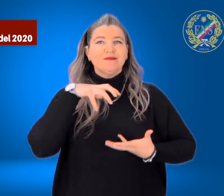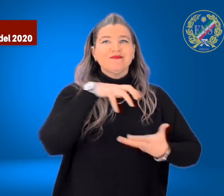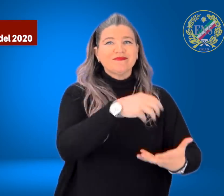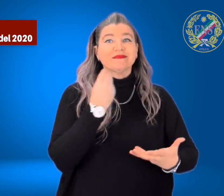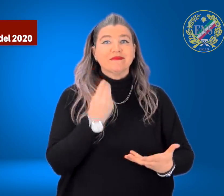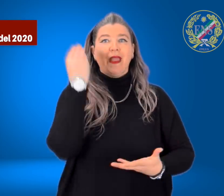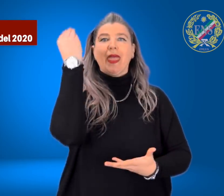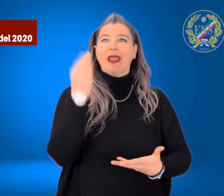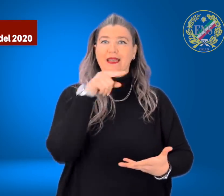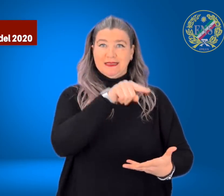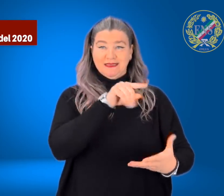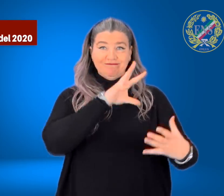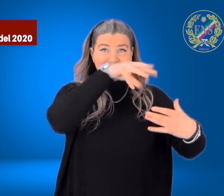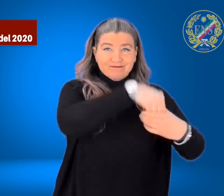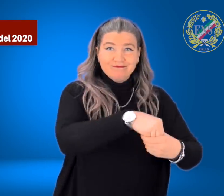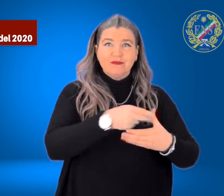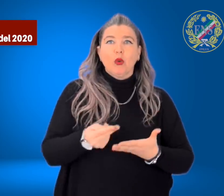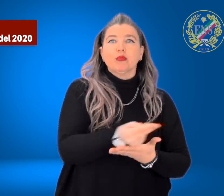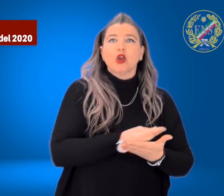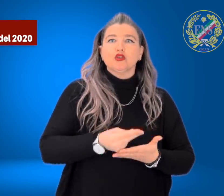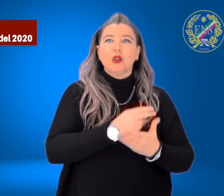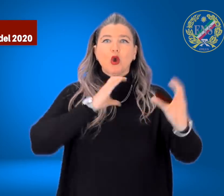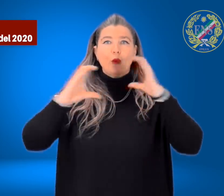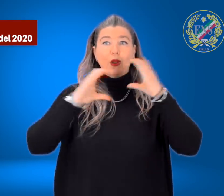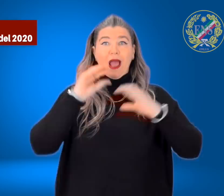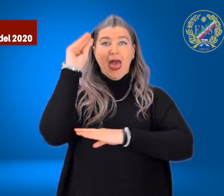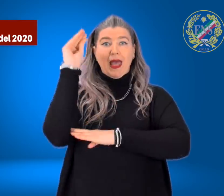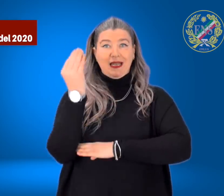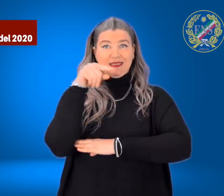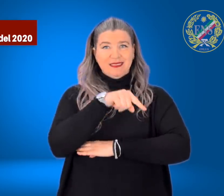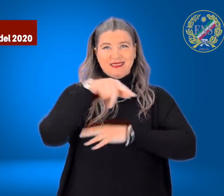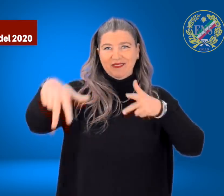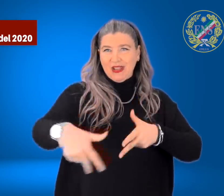all'Ente Nazionale Sordi (ENS) per il progetto Comunic@ens